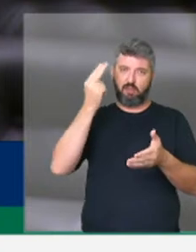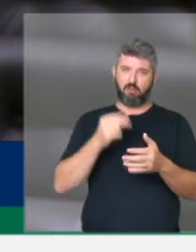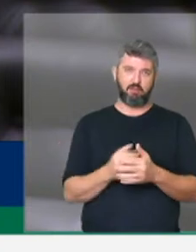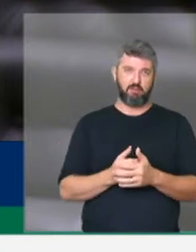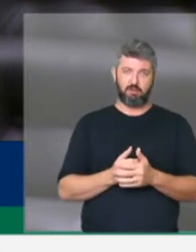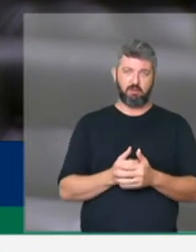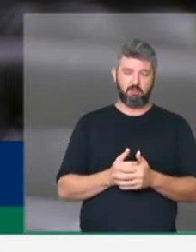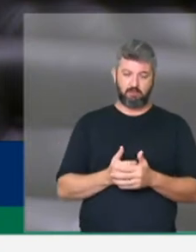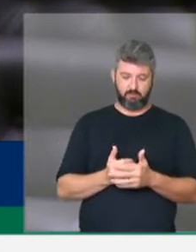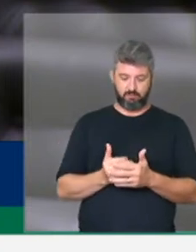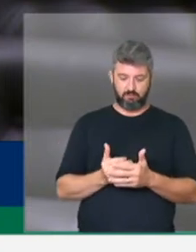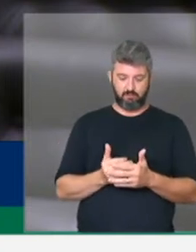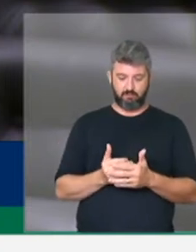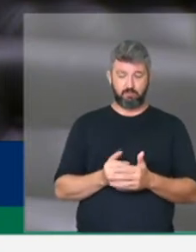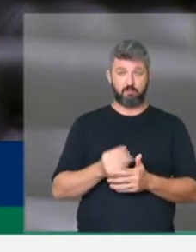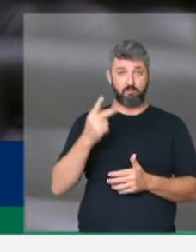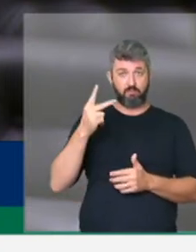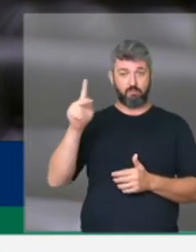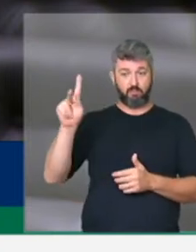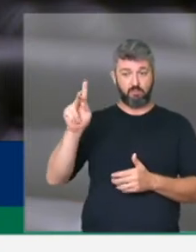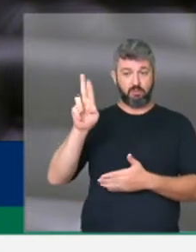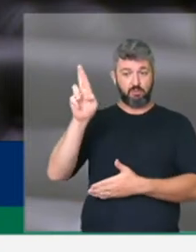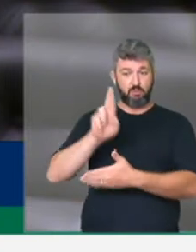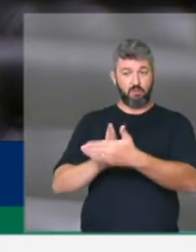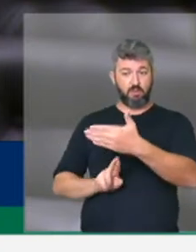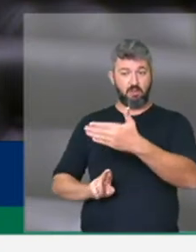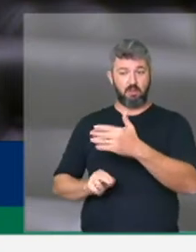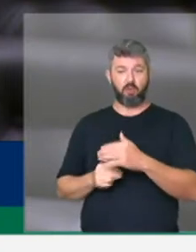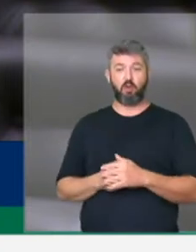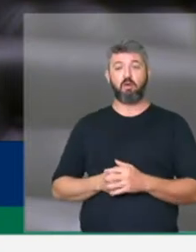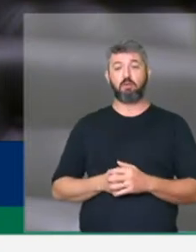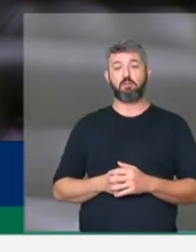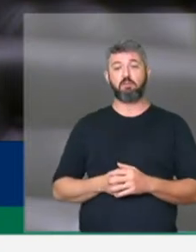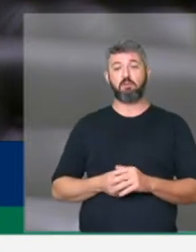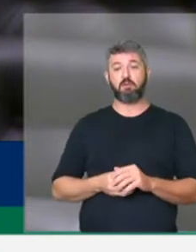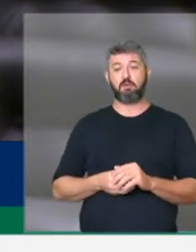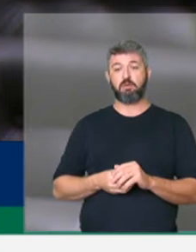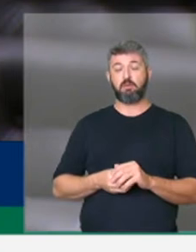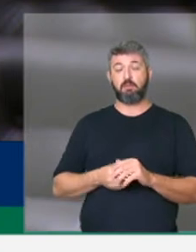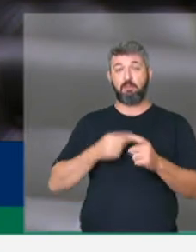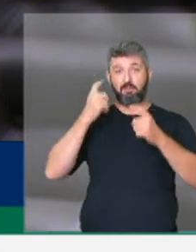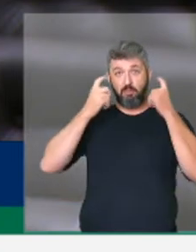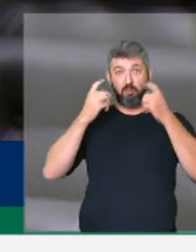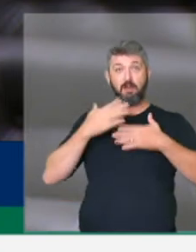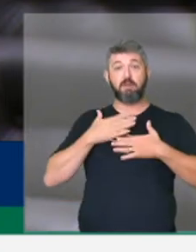ATÉ 70%. OU SEJA, EU ACHO QUE AS PESSOAS TÊM QUE RESPONDER POR SUAS DÍ VIDAS. PORQUE MUITO GRANDE TAMBÉM A